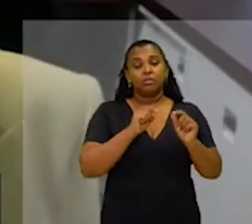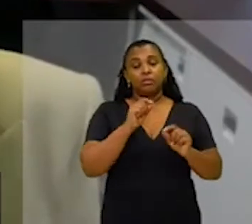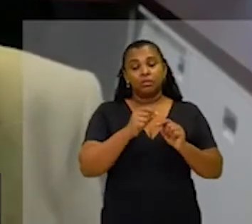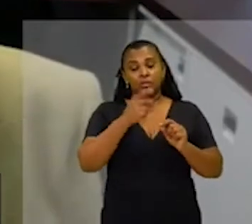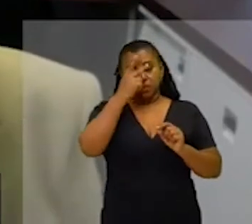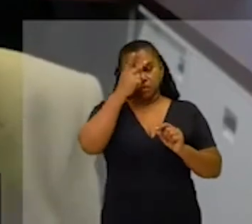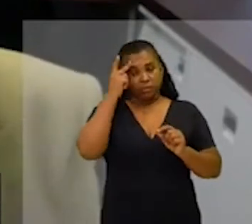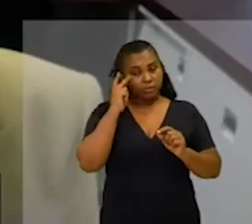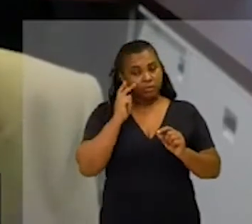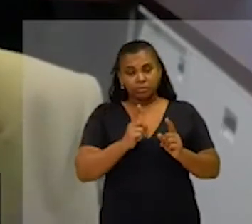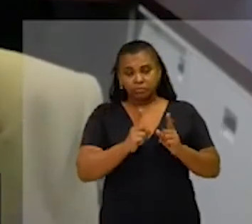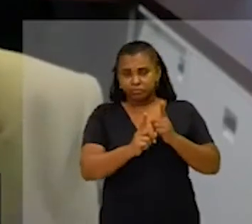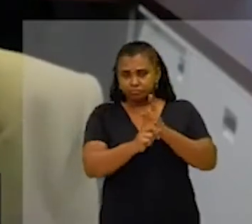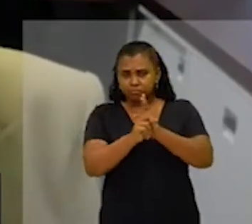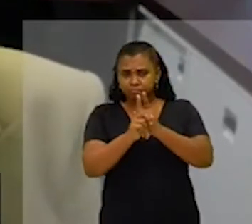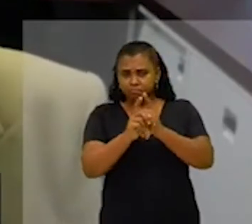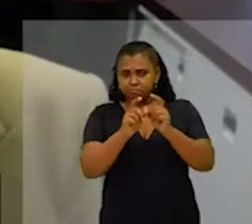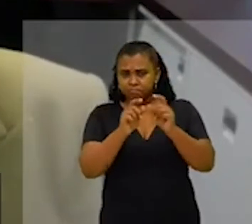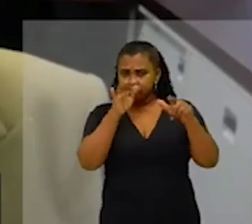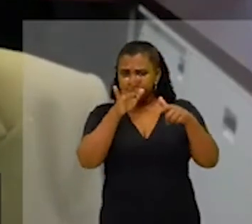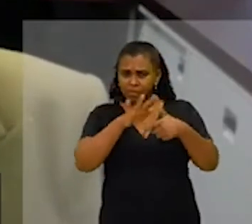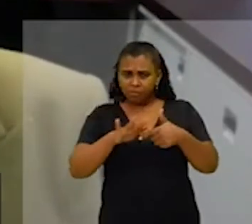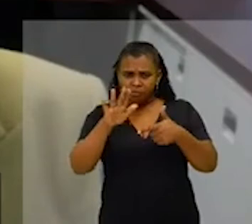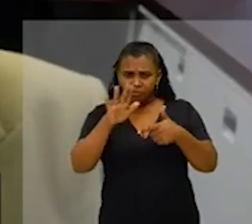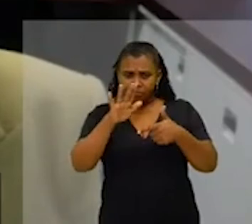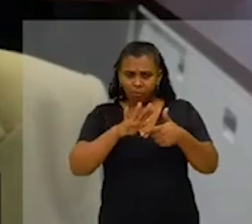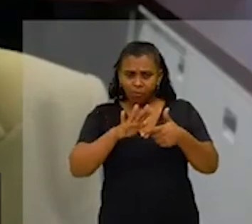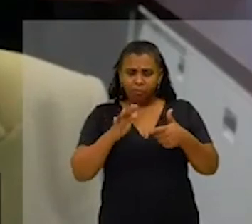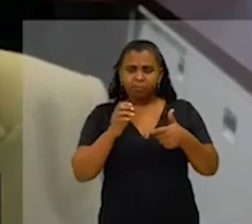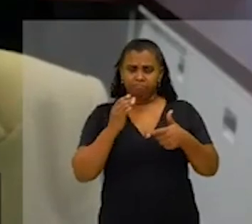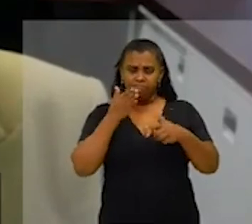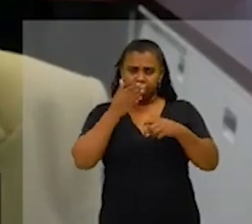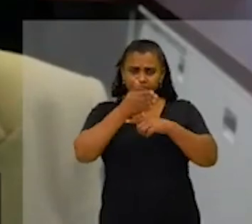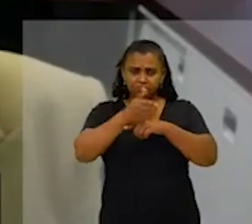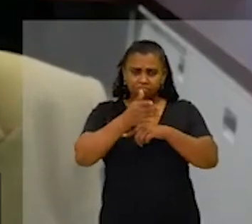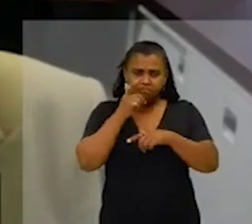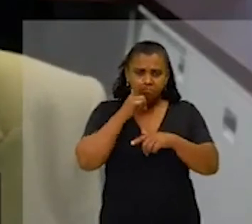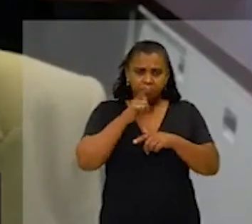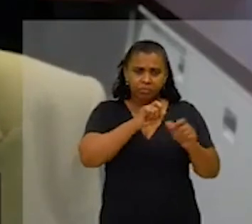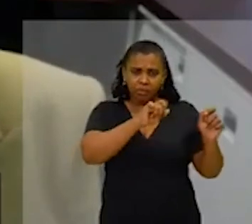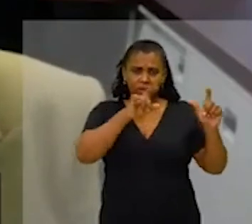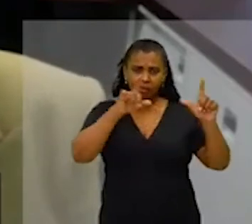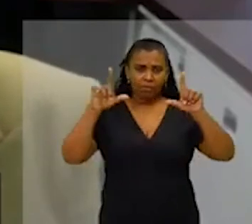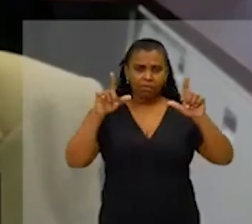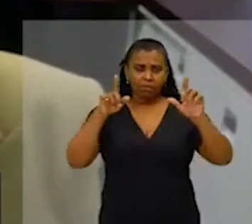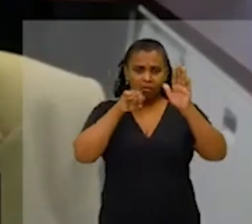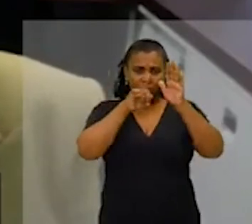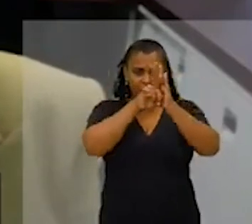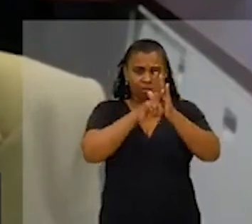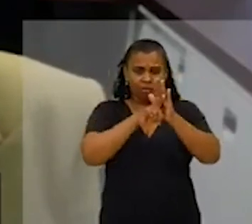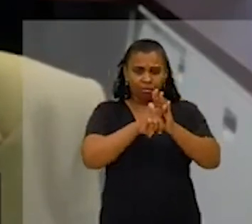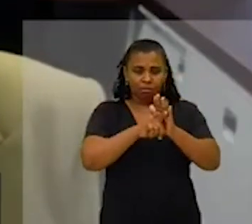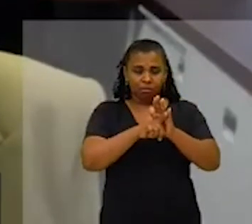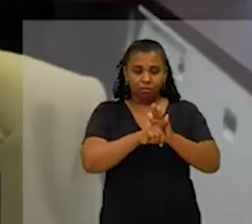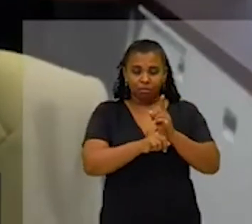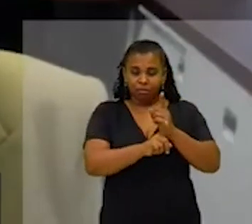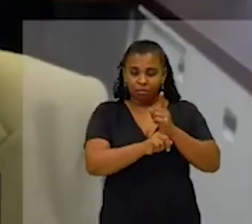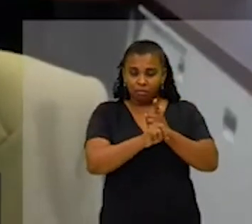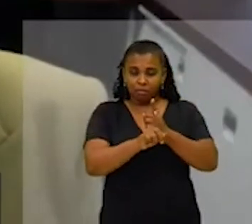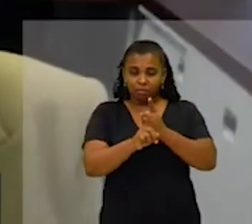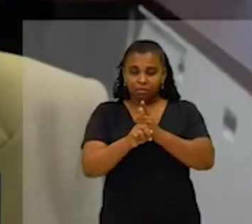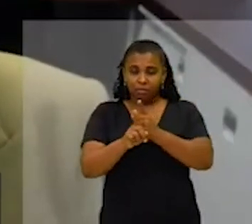com a plataforma amigável e consegue chegar até a identificar onde ela acerta o documento ela é de